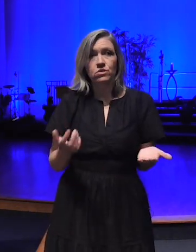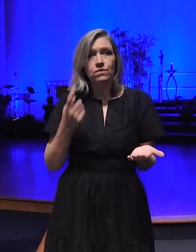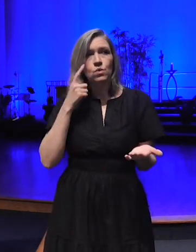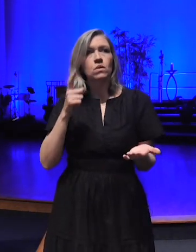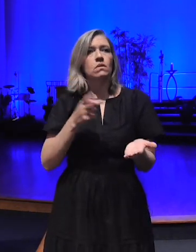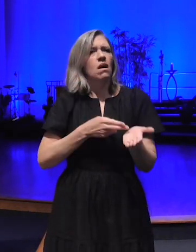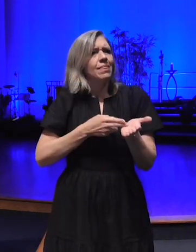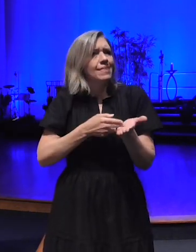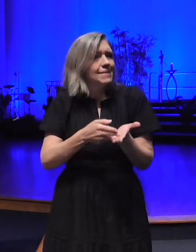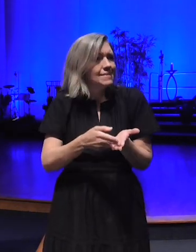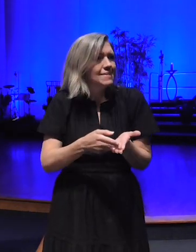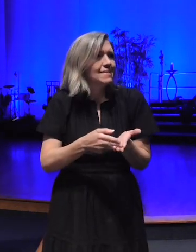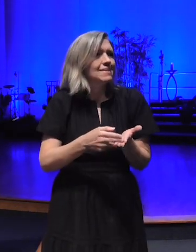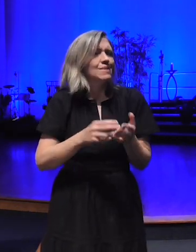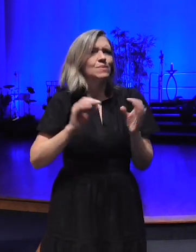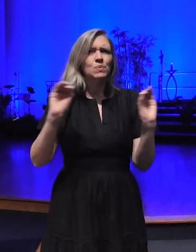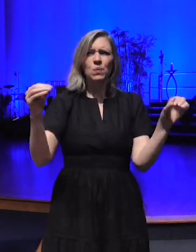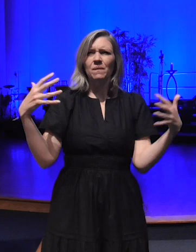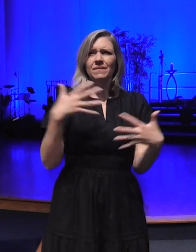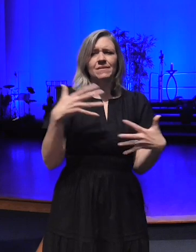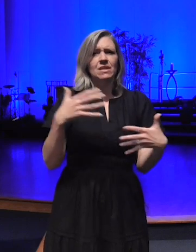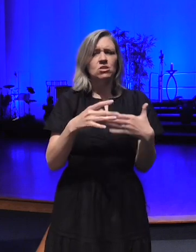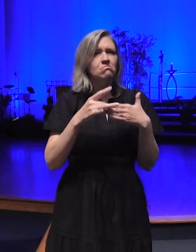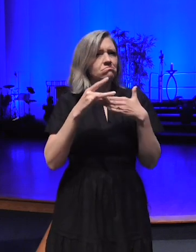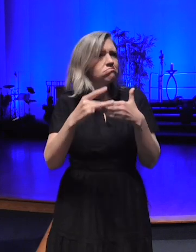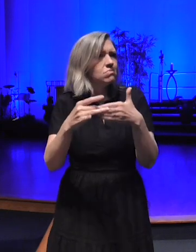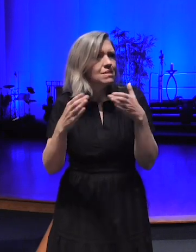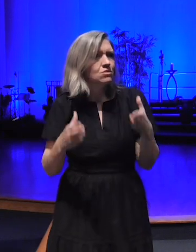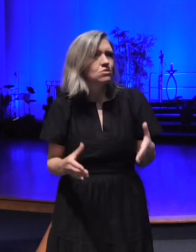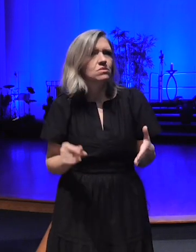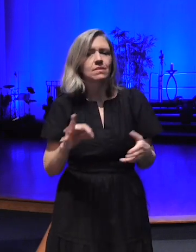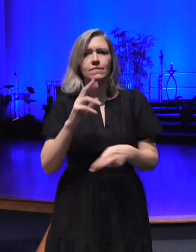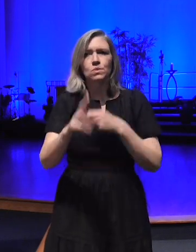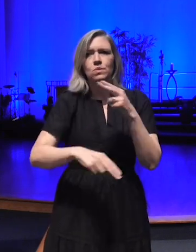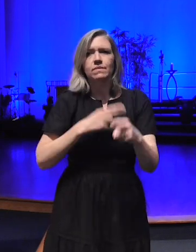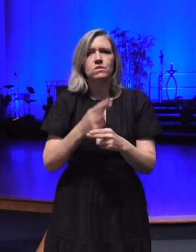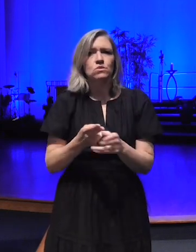embajadores auténticos e intrépidos de la verdad universal y